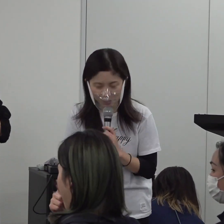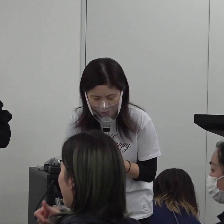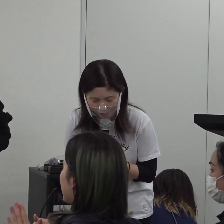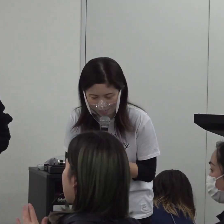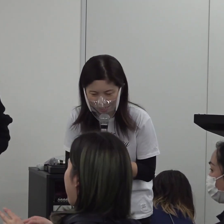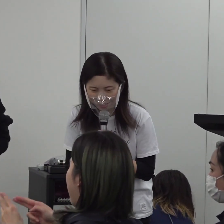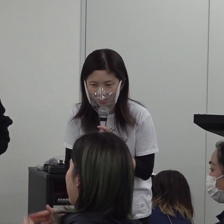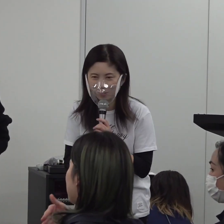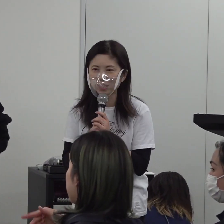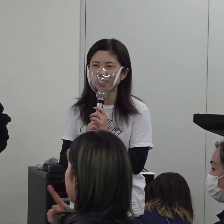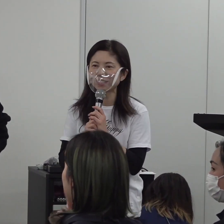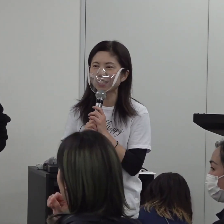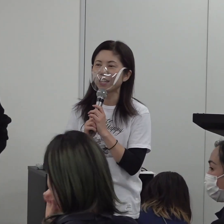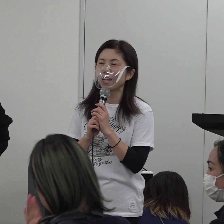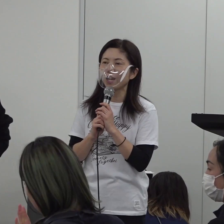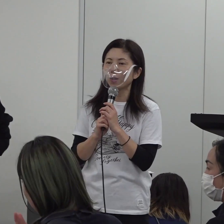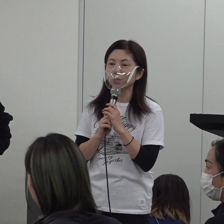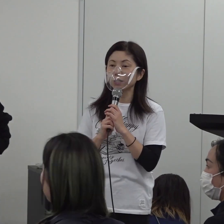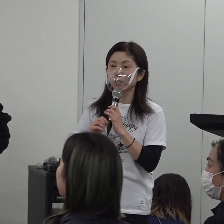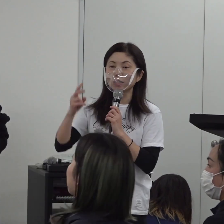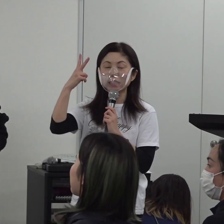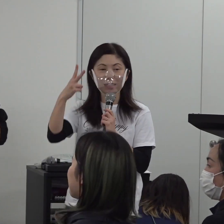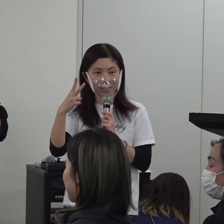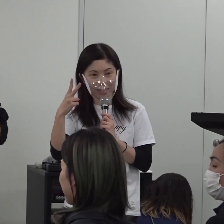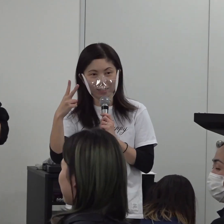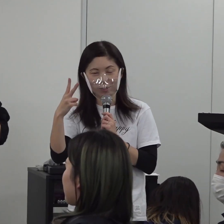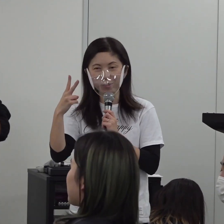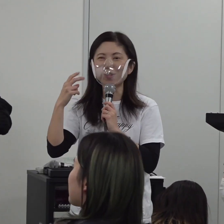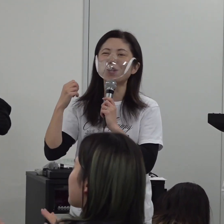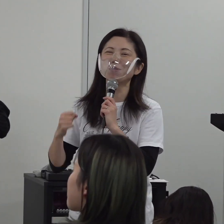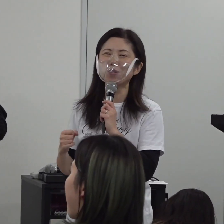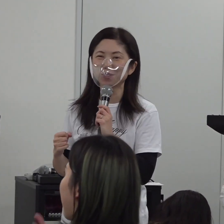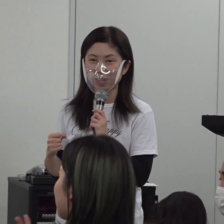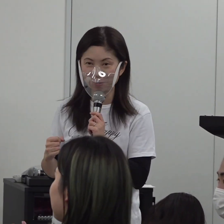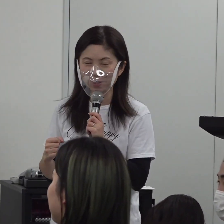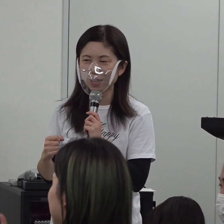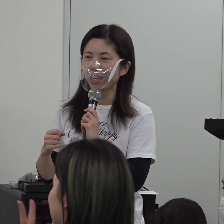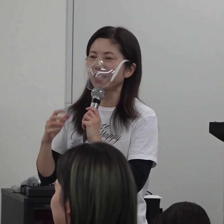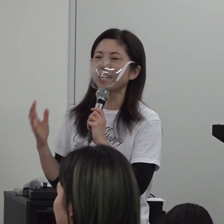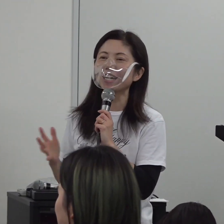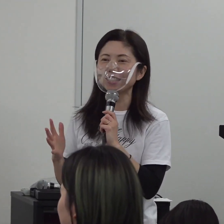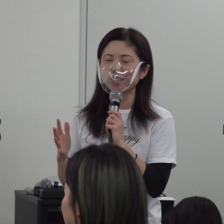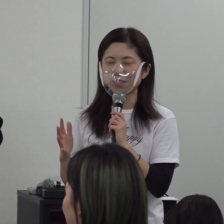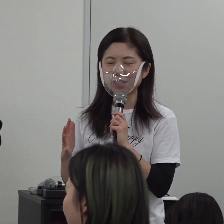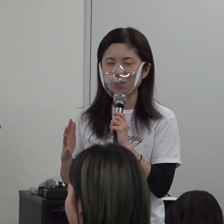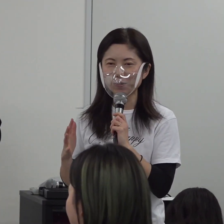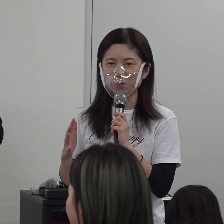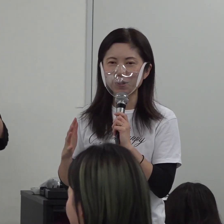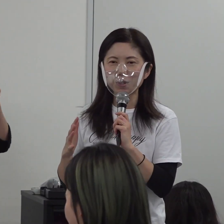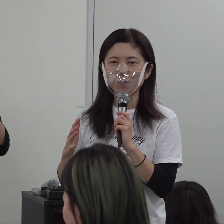よろしくお願いいたします 本日は2時間というプログラム長いですけれども